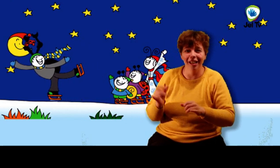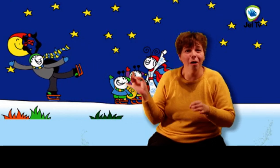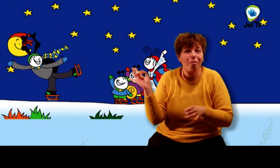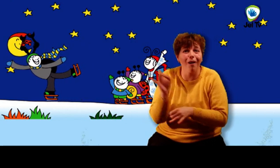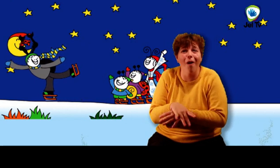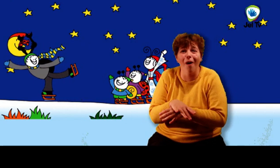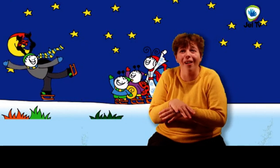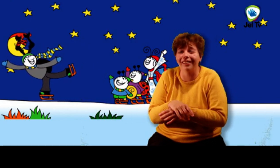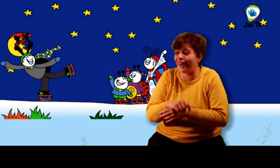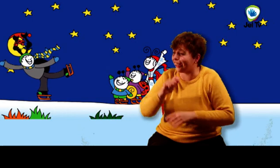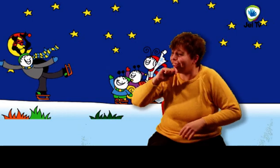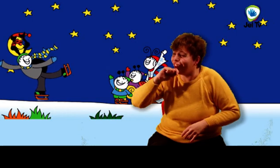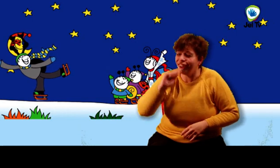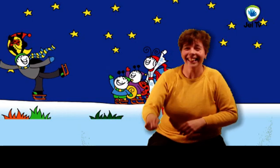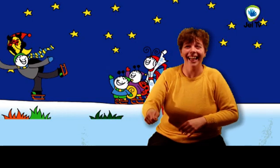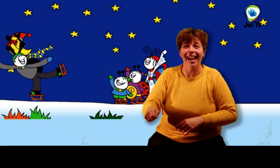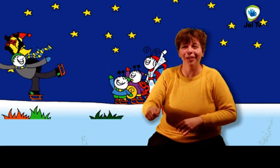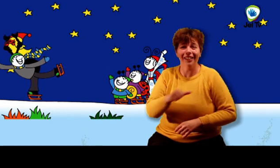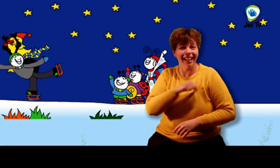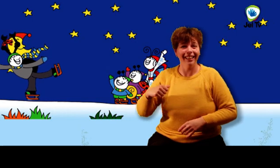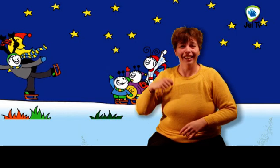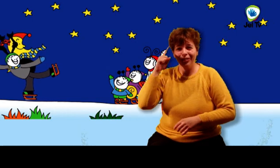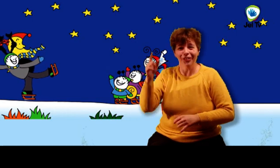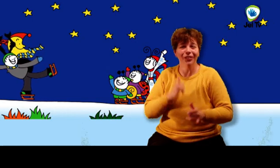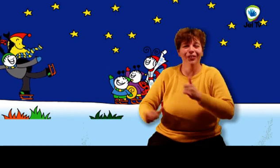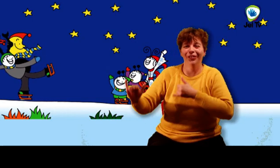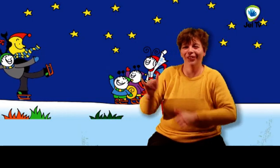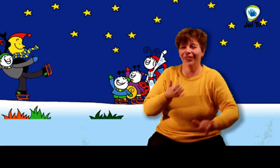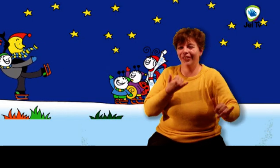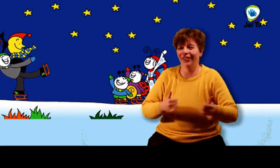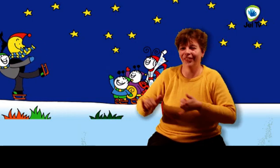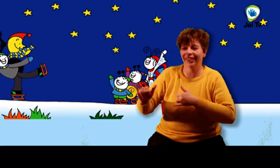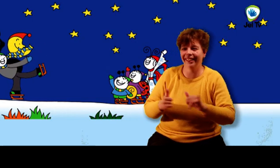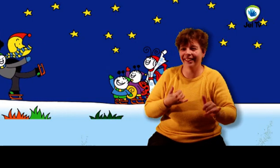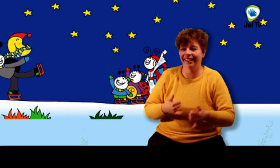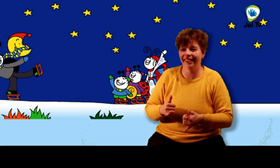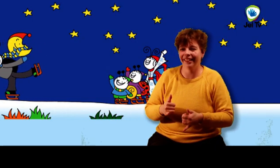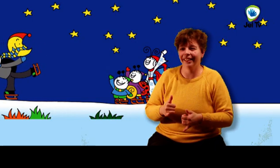Sikerült! Tudok korcsolyázni!- kiáltotta Vendel boldogan.